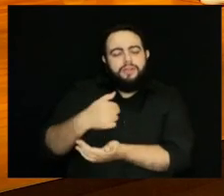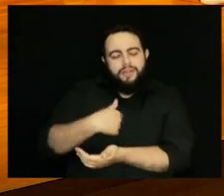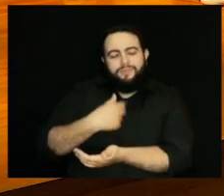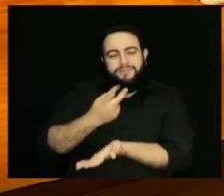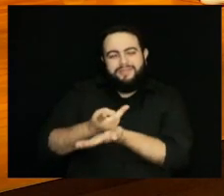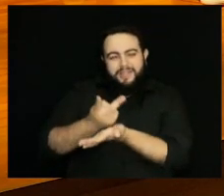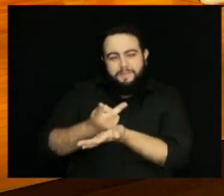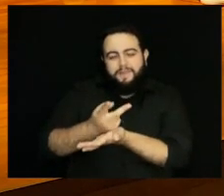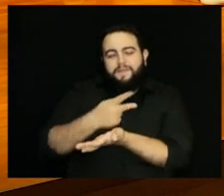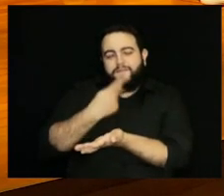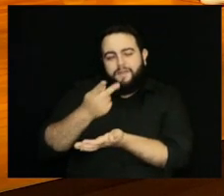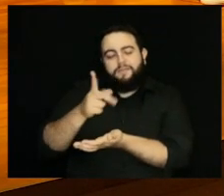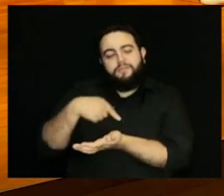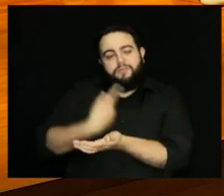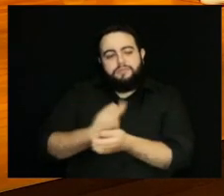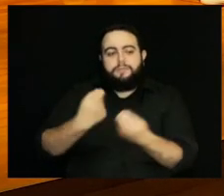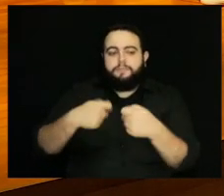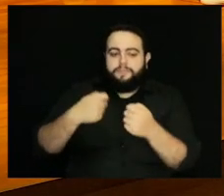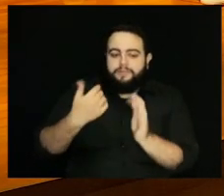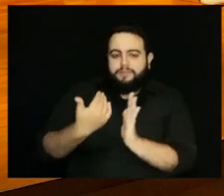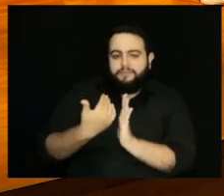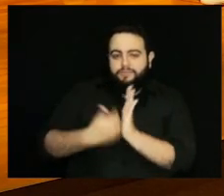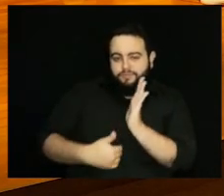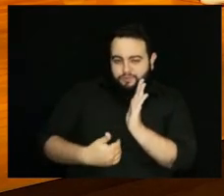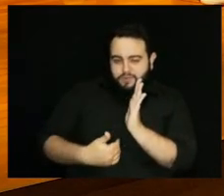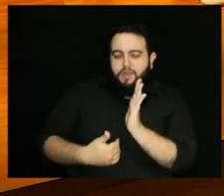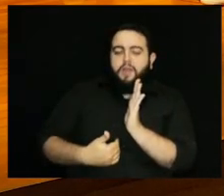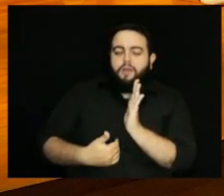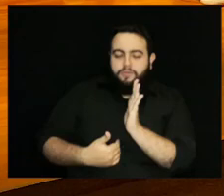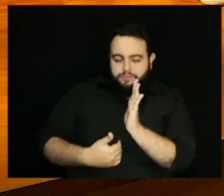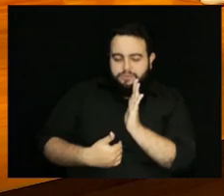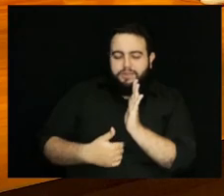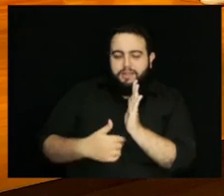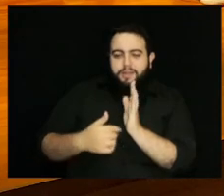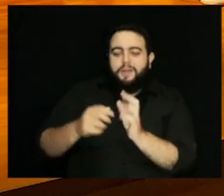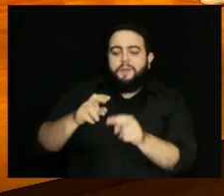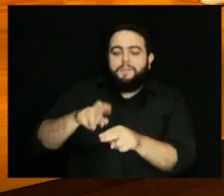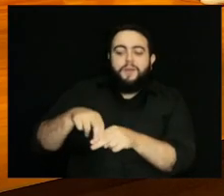dar o desconto da época né não dá para pensar uma época com a cabeça da outra, mas mesmo dando esse